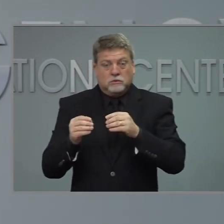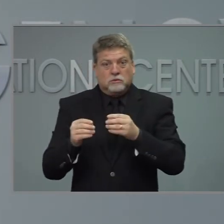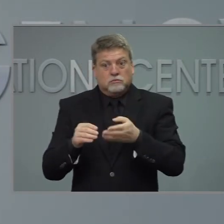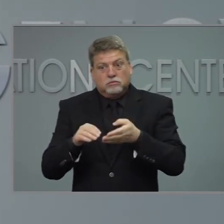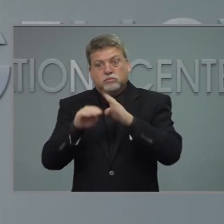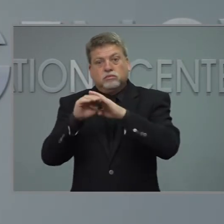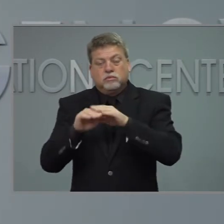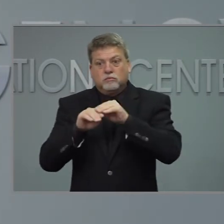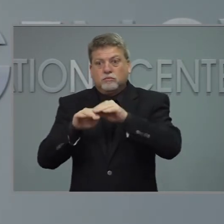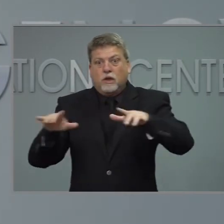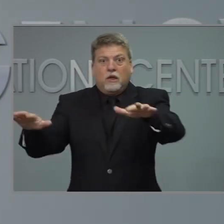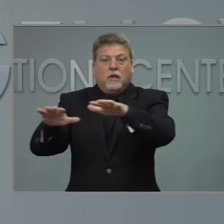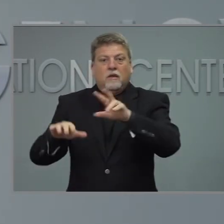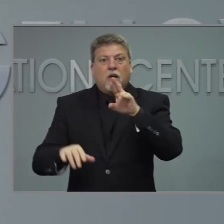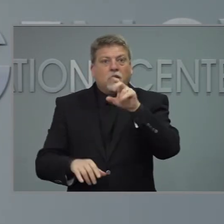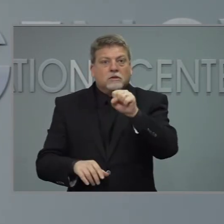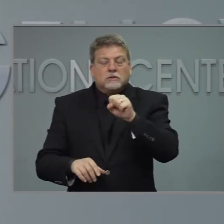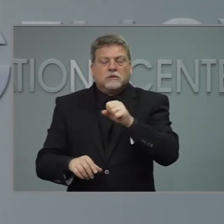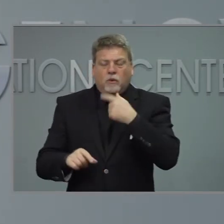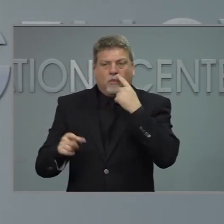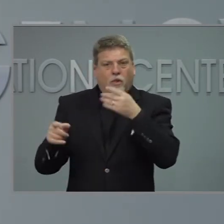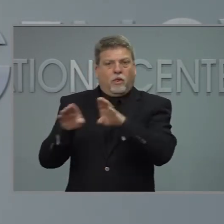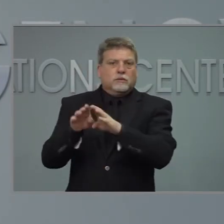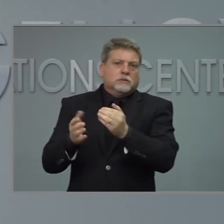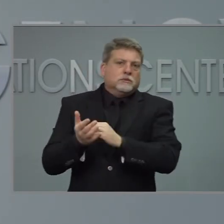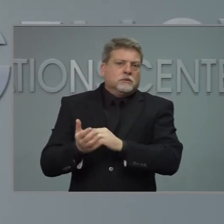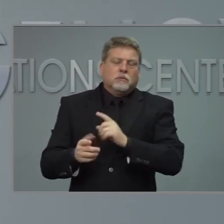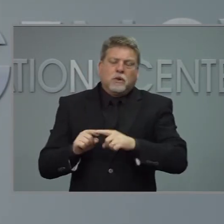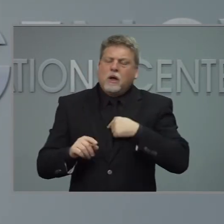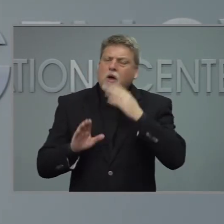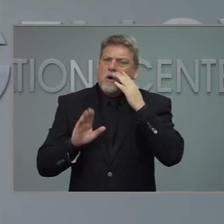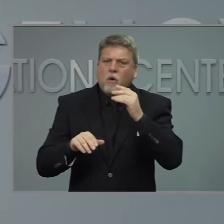ciertas áreas, vamos a cambiar la evaluación, espero y eso no suceda.